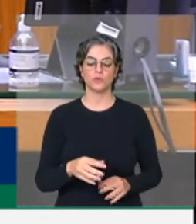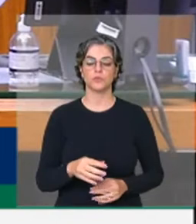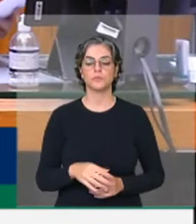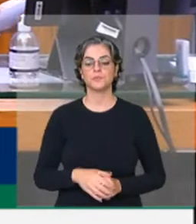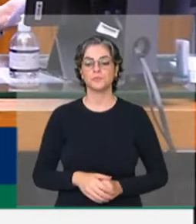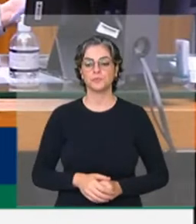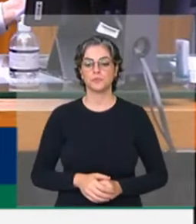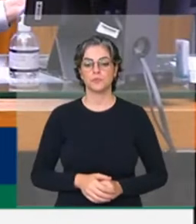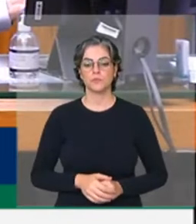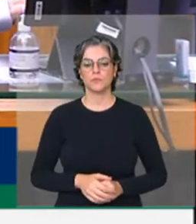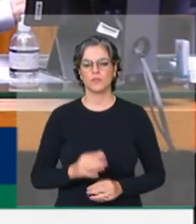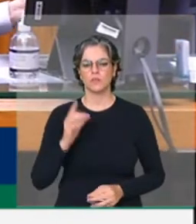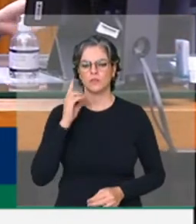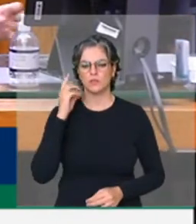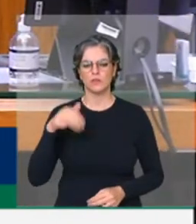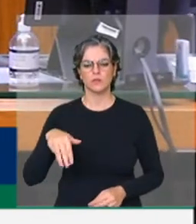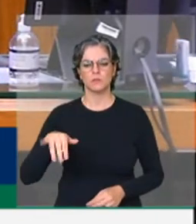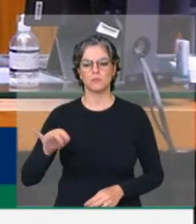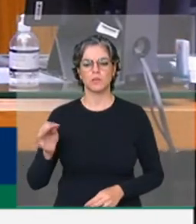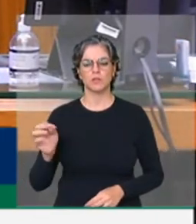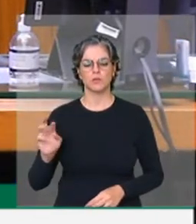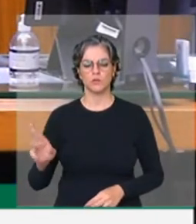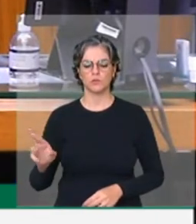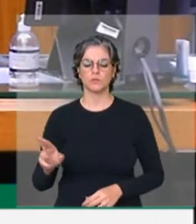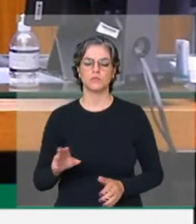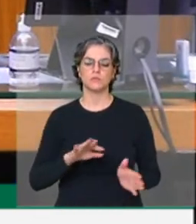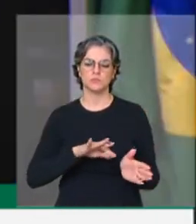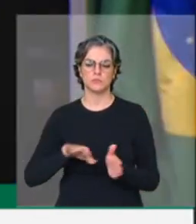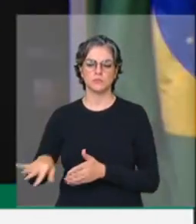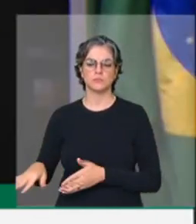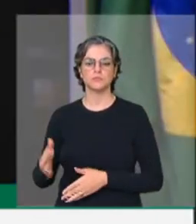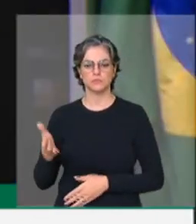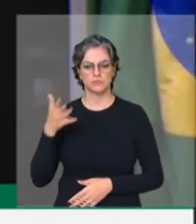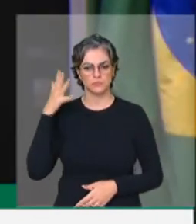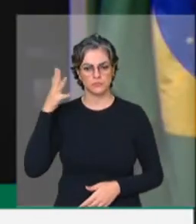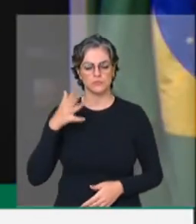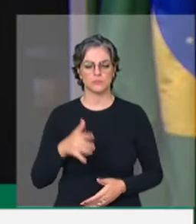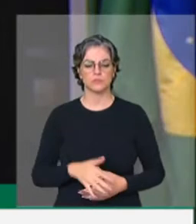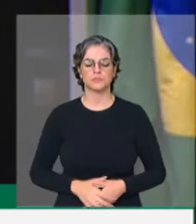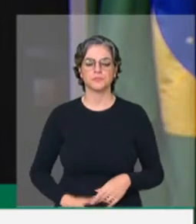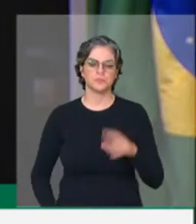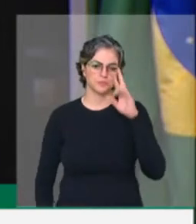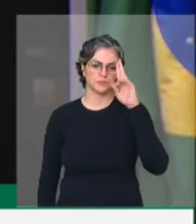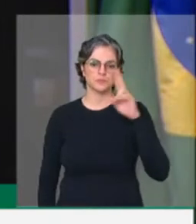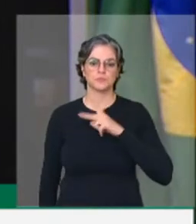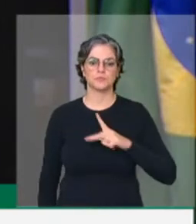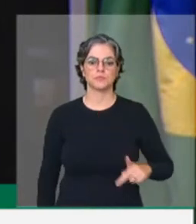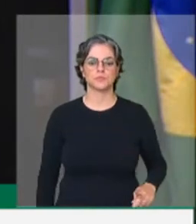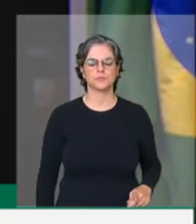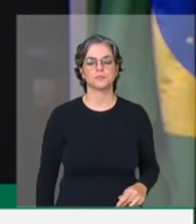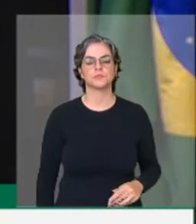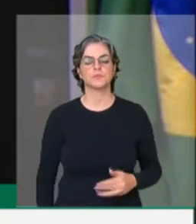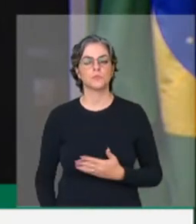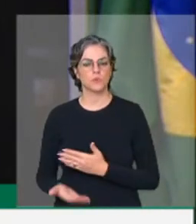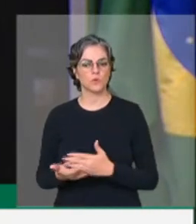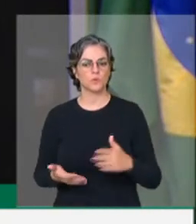DEPUTADO TIAGO MITRAUD TITULAR. OBRIGADO. COM A PALAVRA DEPUTADO MARCELO RAMOS. -- [DEP. MARCELO RAMOS]: SR. PRESIDENTE, PRIMEIRA PARTE DESSA MINHA FALA É BASTANTE